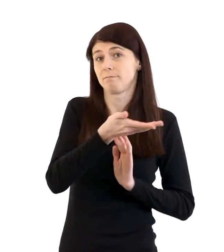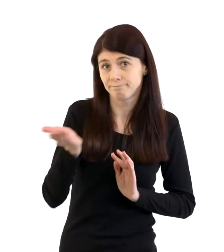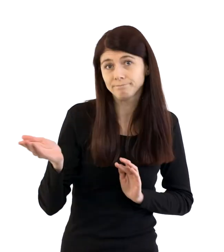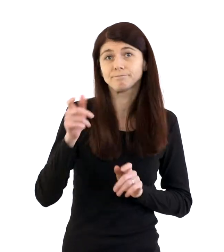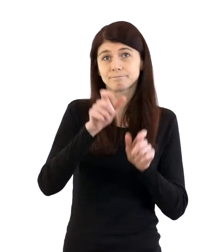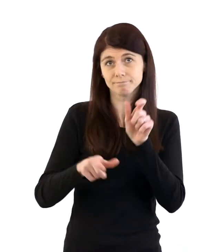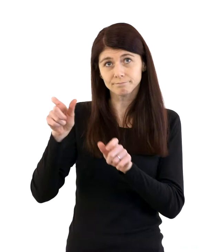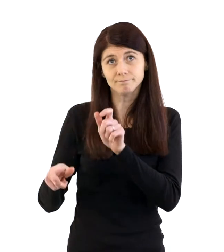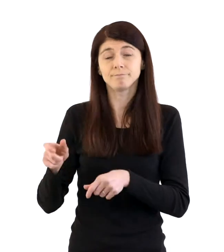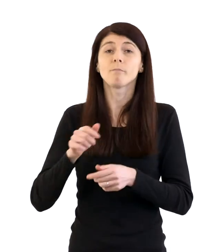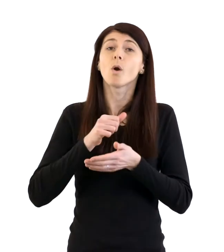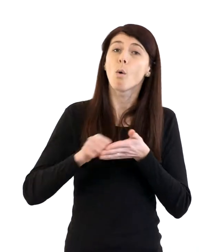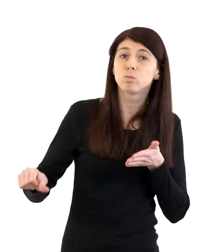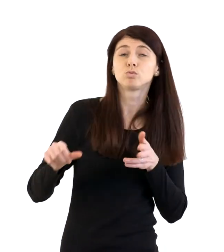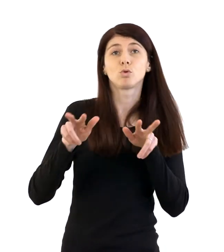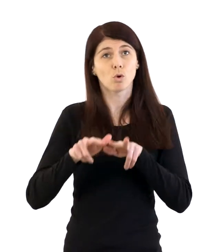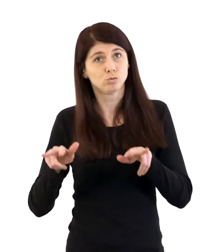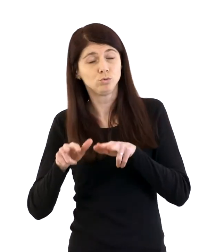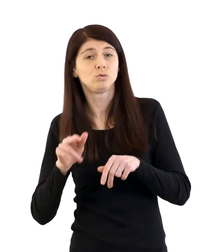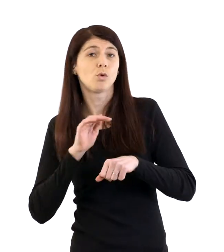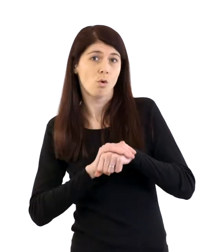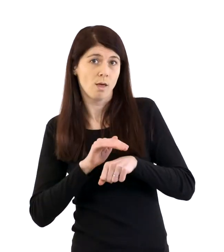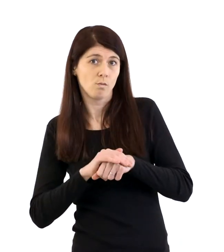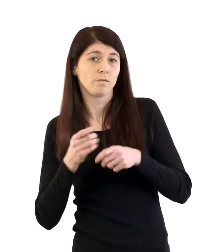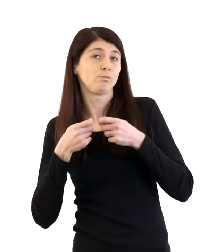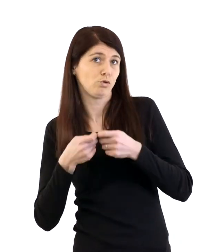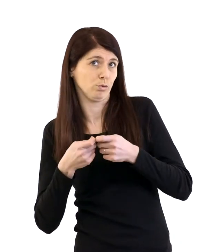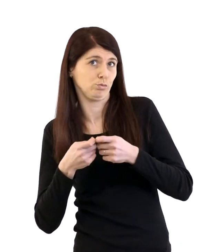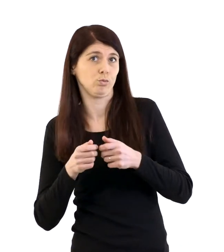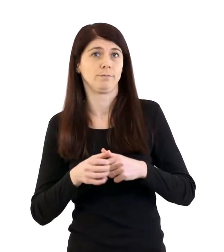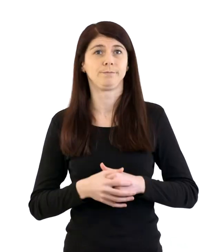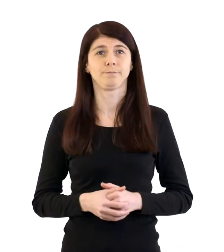lub całego społeczeństwa, wykraczająca poza związki rodzinno-koleżeńsko-przyjacielskie.